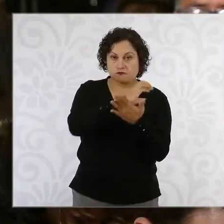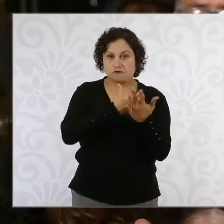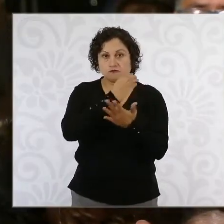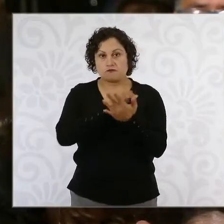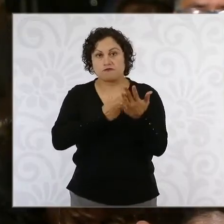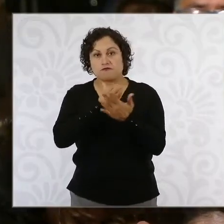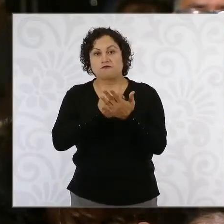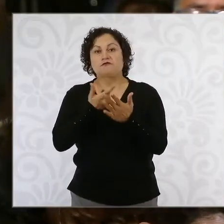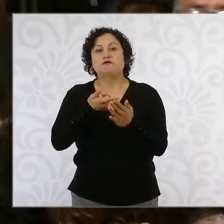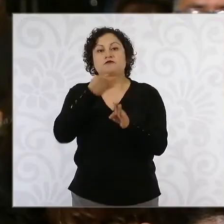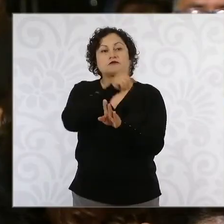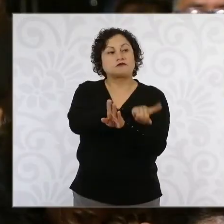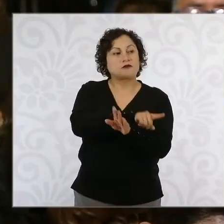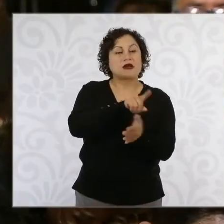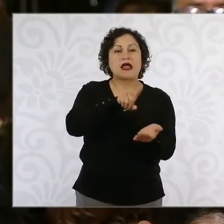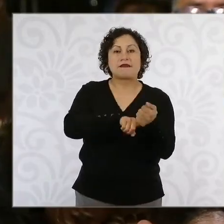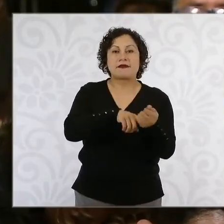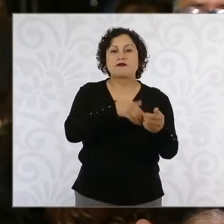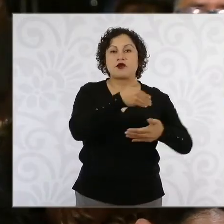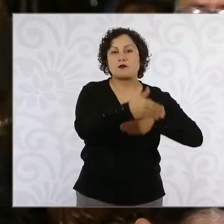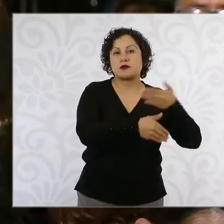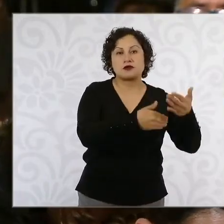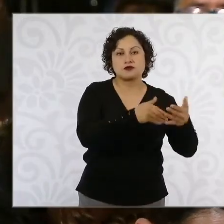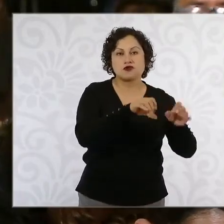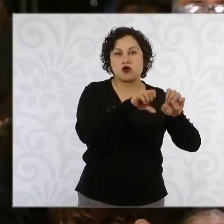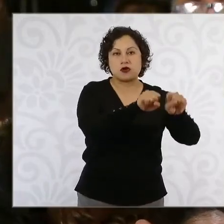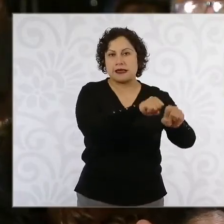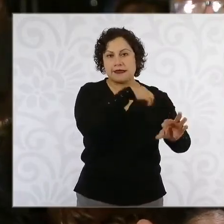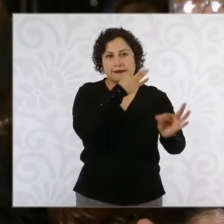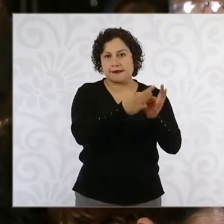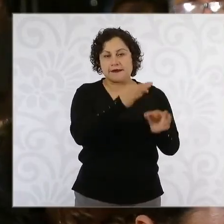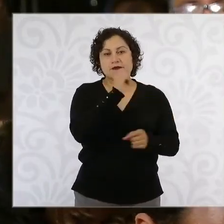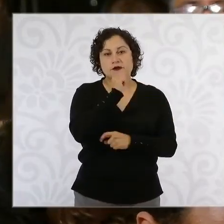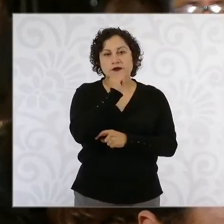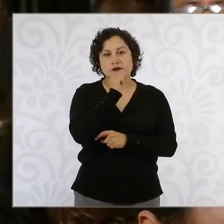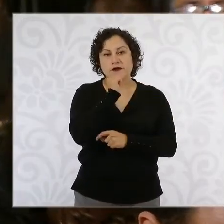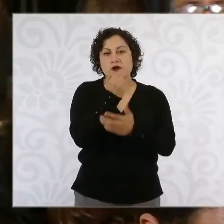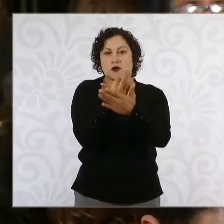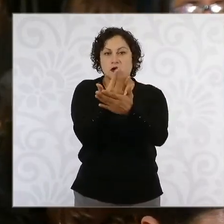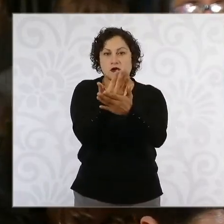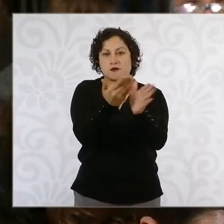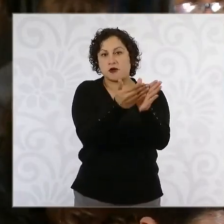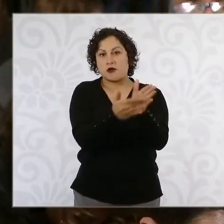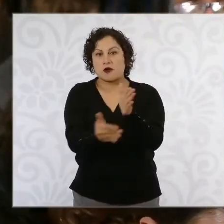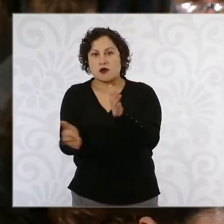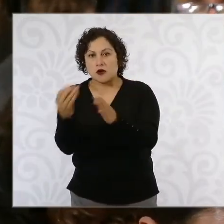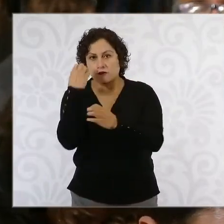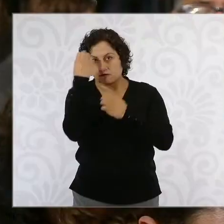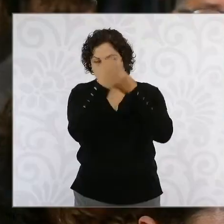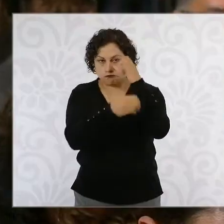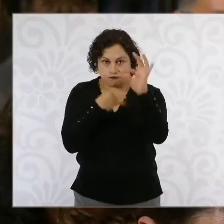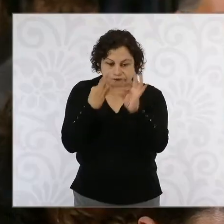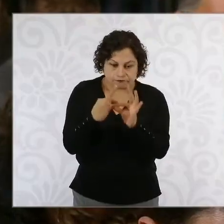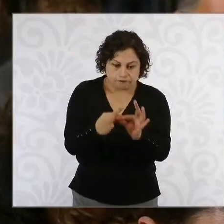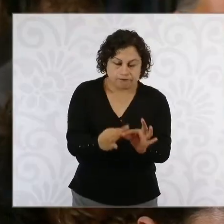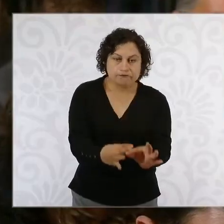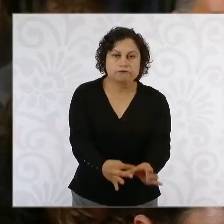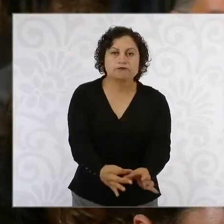sean cumplidos mientras que concluyan las fases de análisis eficiencias operativas y presupuestales y